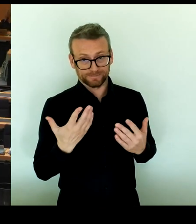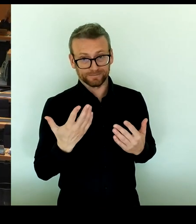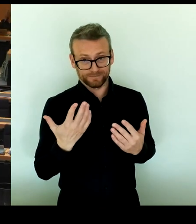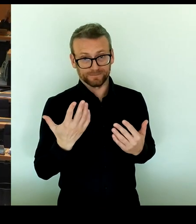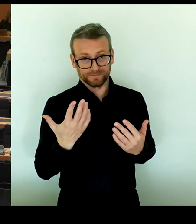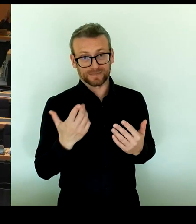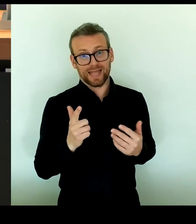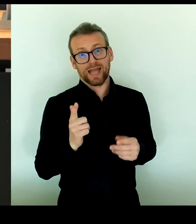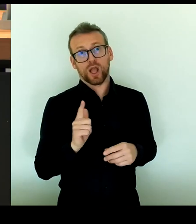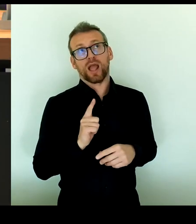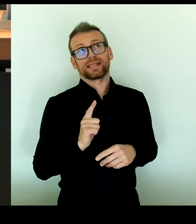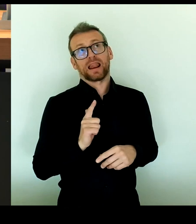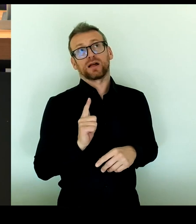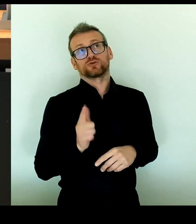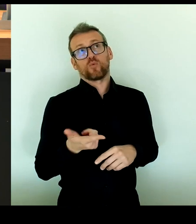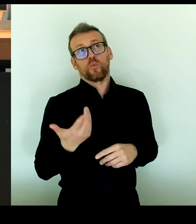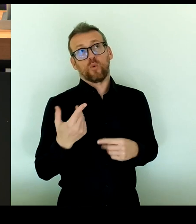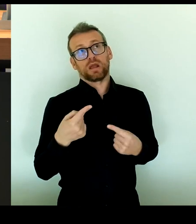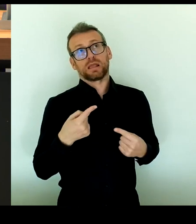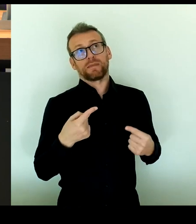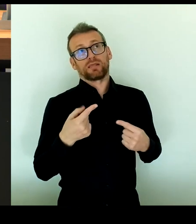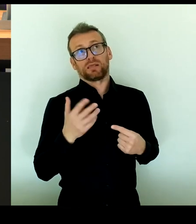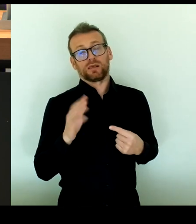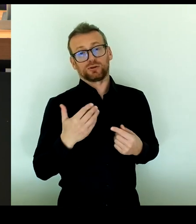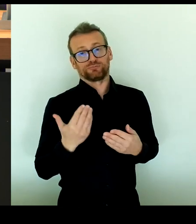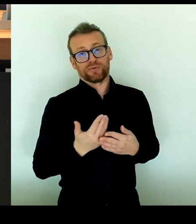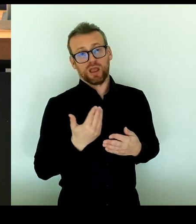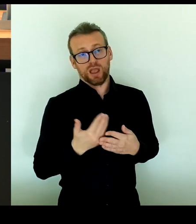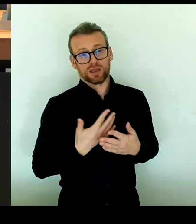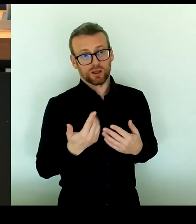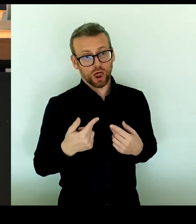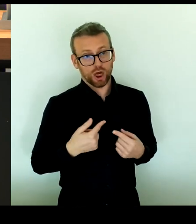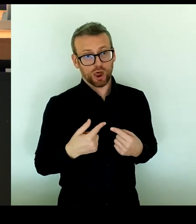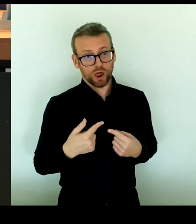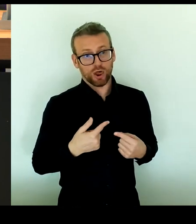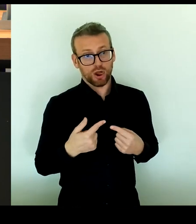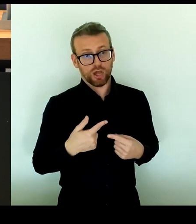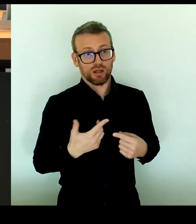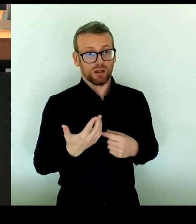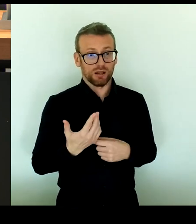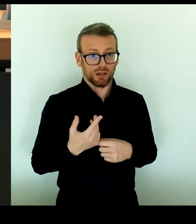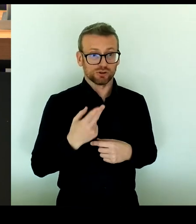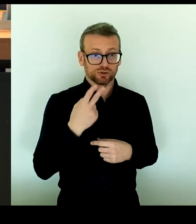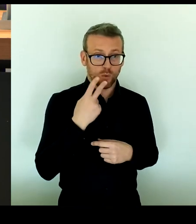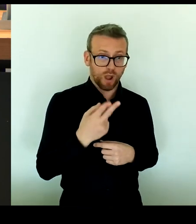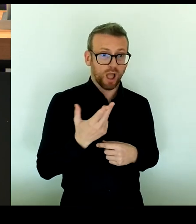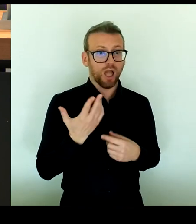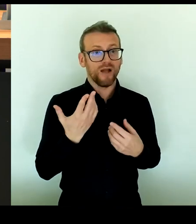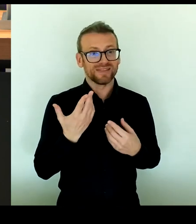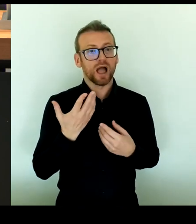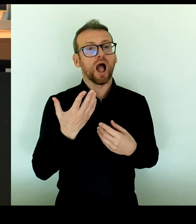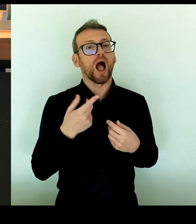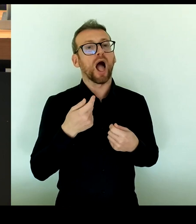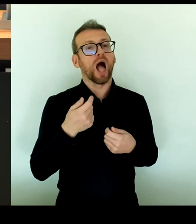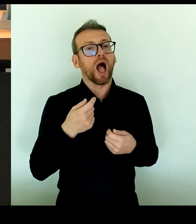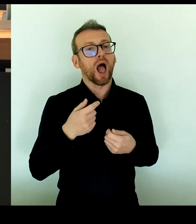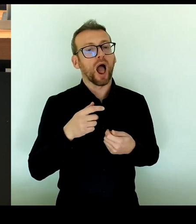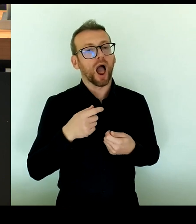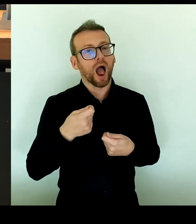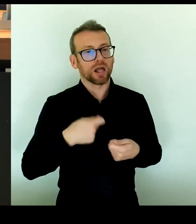Und ich will jetzt mal dazu sagen, was ich bemerkenswert fand wirklich an der Debatte, weil ja auch Herr Kraft betont hat, das